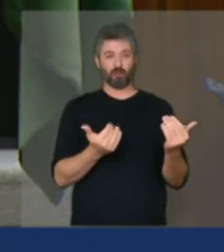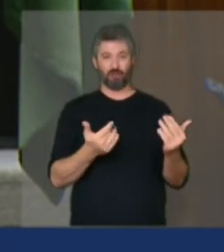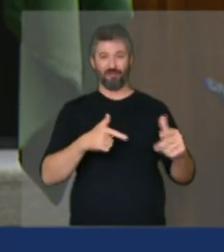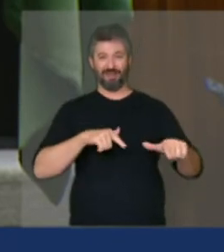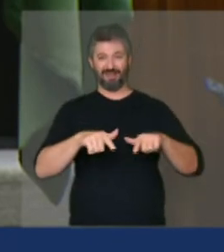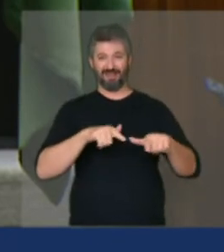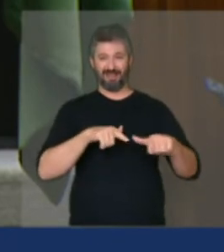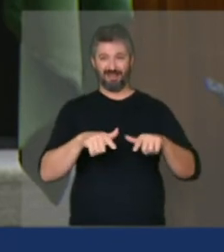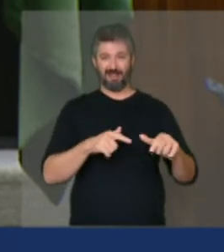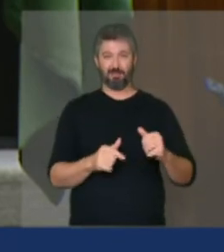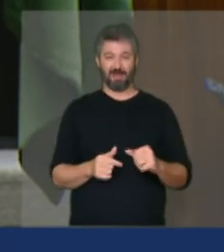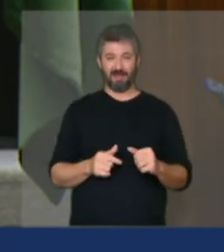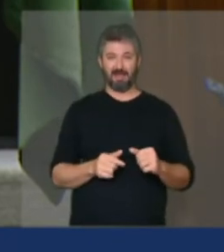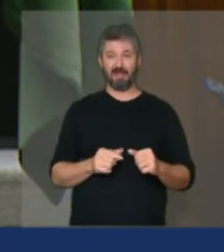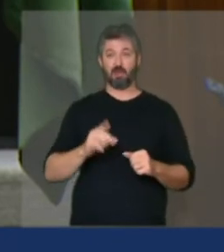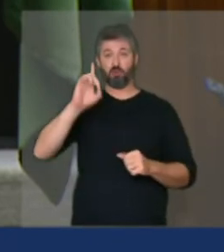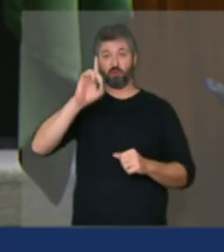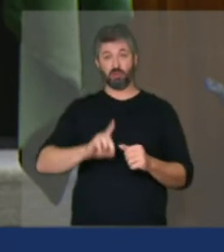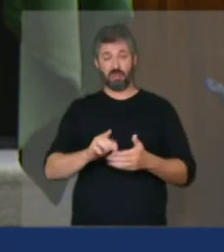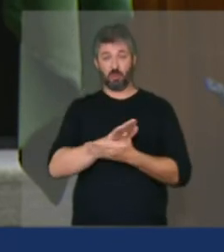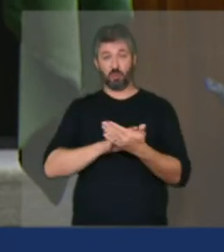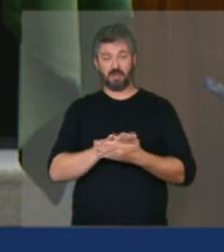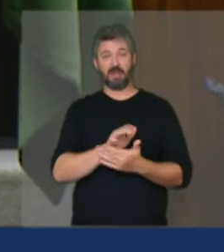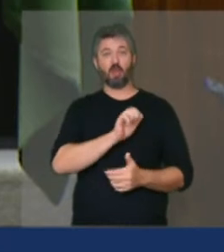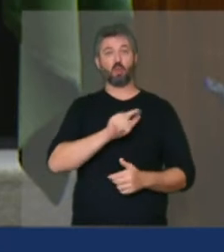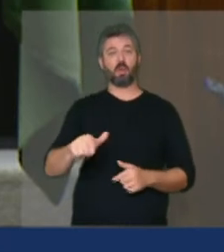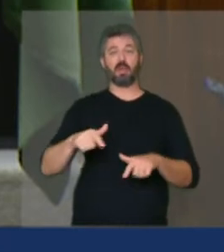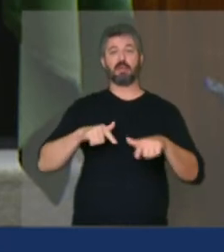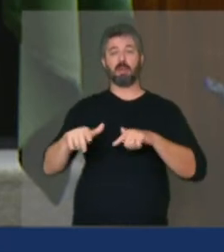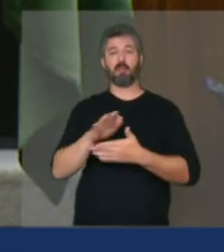ERIKA, SEM DIREITO DO QUE NÃO TRABALHAR. É MAIS OU MENOS O DISCURSO QUE FAZIAM NA ÉPOCA DA ESCRAVIDÃO NO IMPÉRIO.